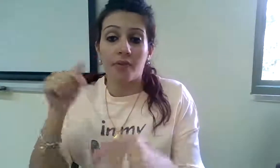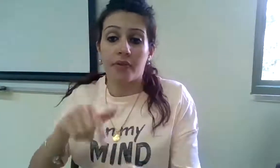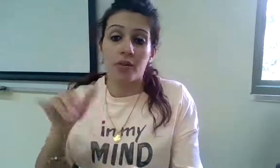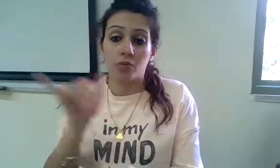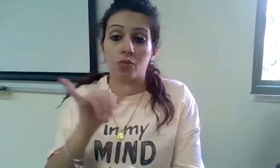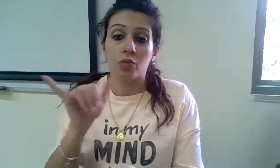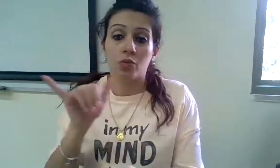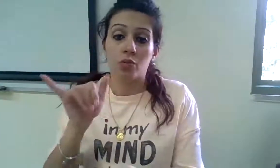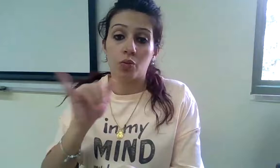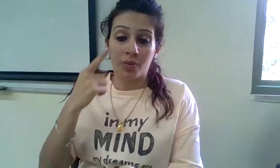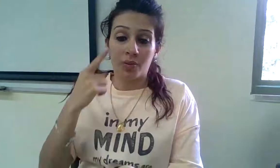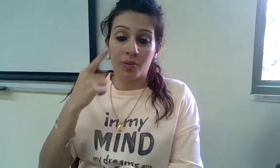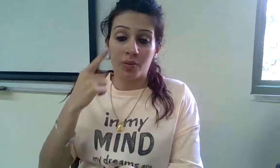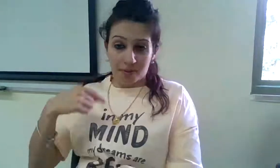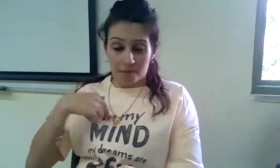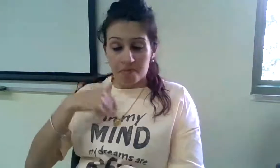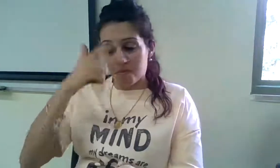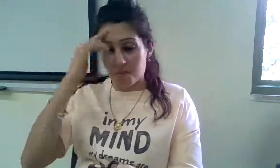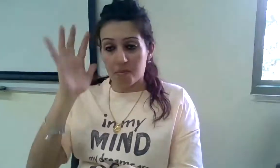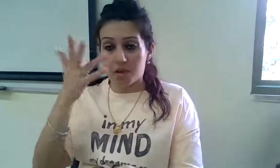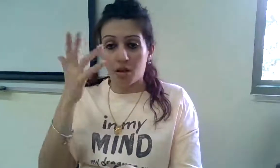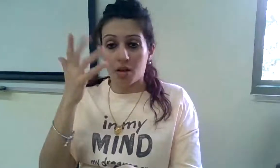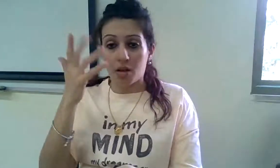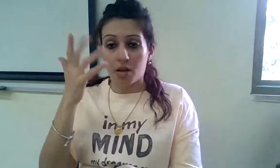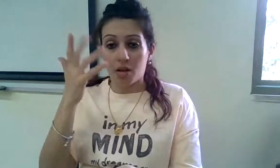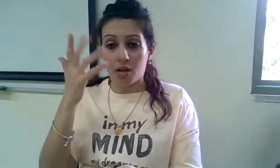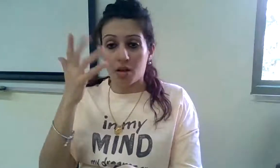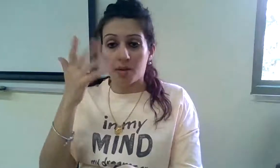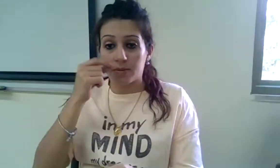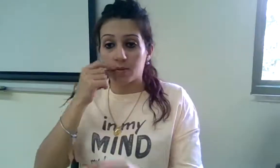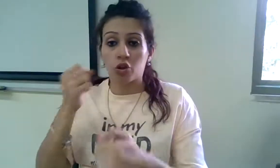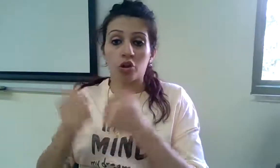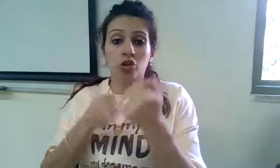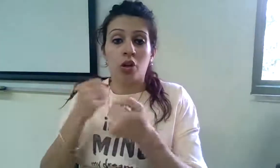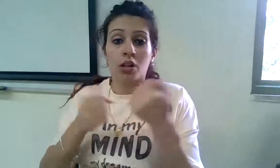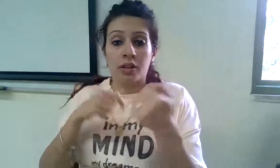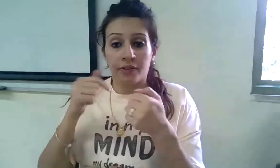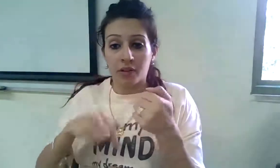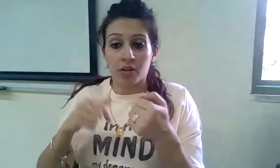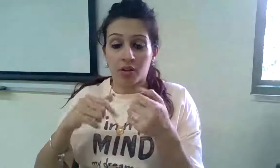إيجابية حيث وكما ذكرت سابقا بما يتعلق بالتعليم الدامج والخاص